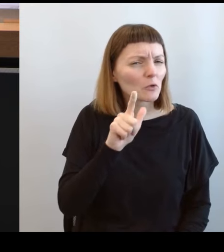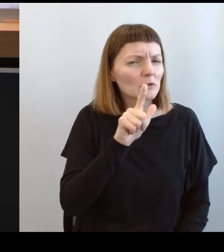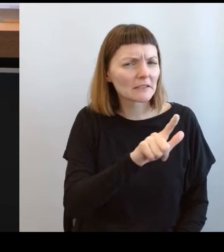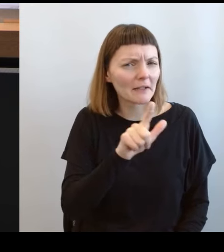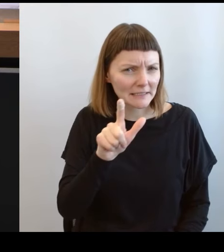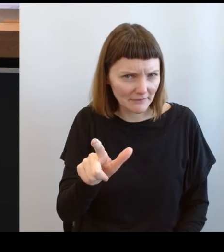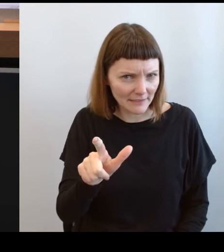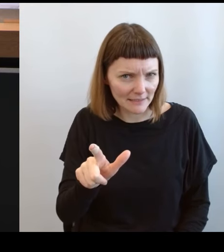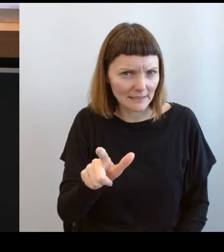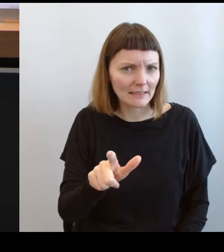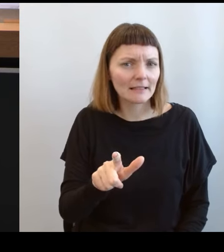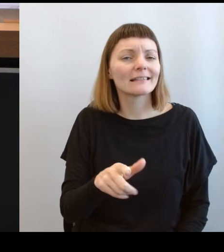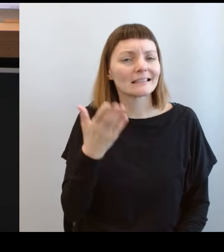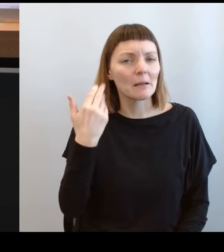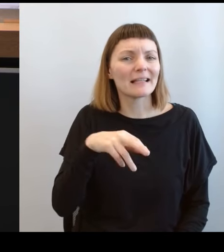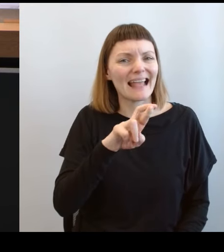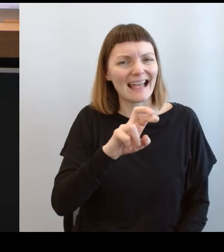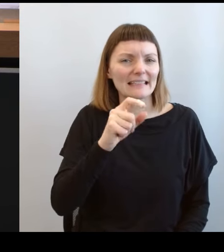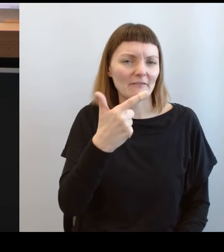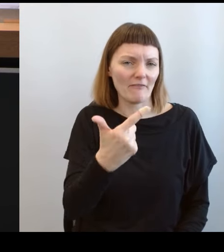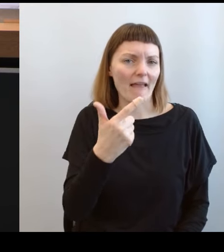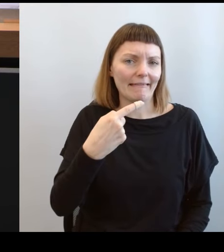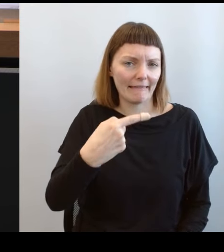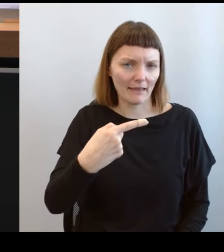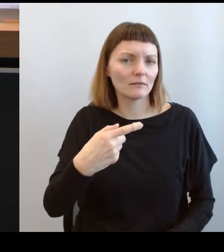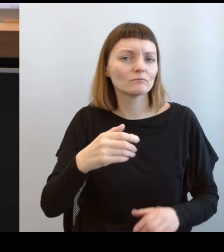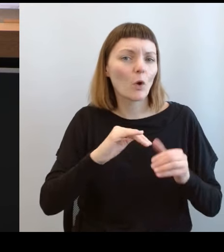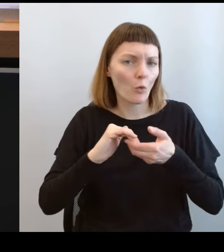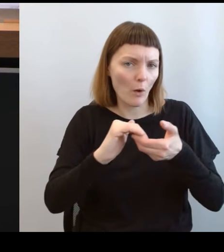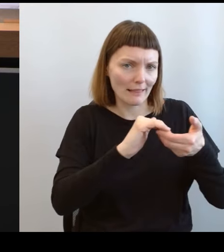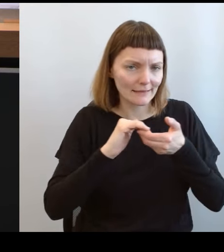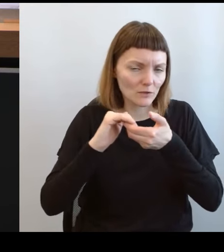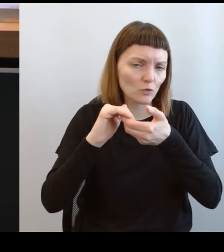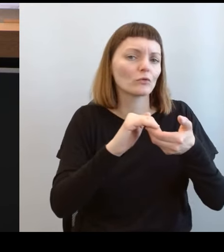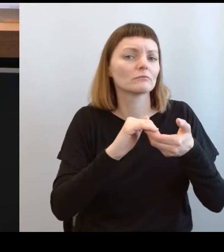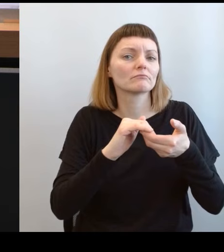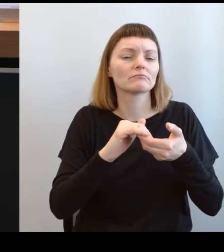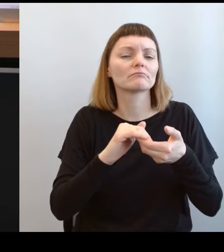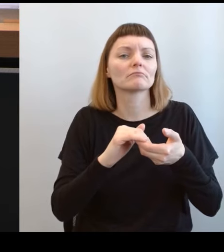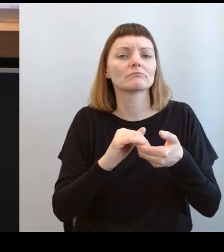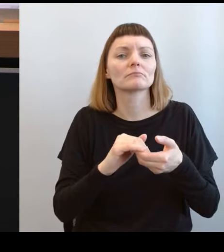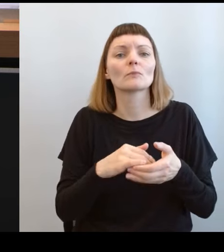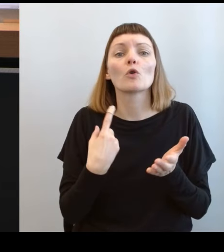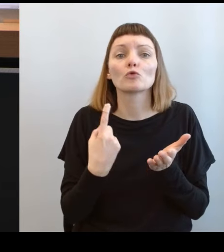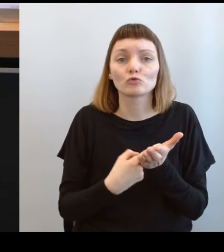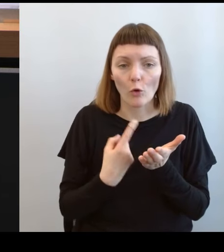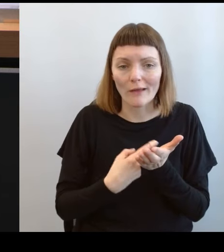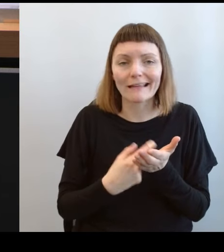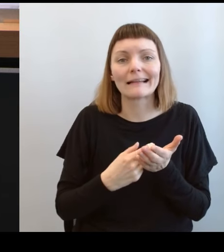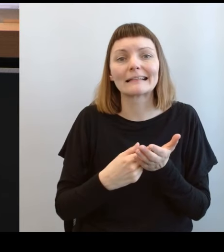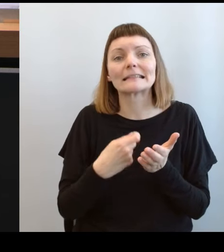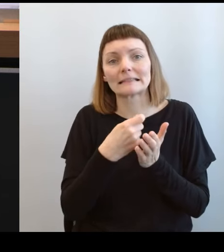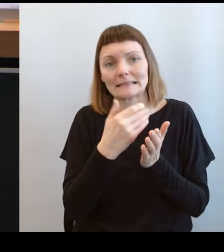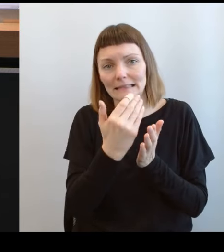das Steuerprivileg für Geschäftsübernachtungen zu streichen. Das kann man auch nachlesen im Tagesspiegel in der Morgenpost.